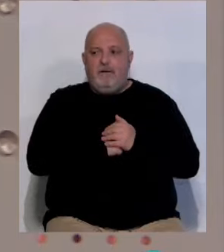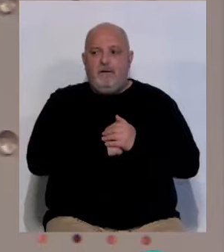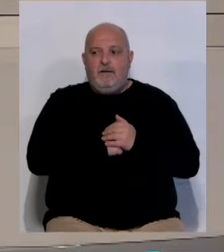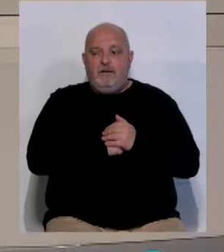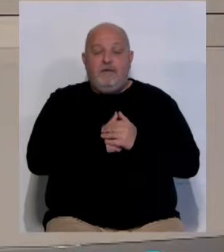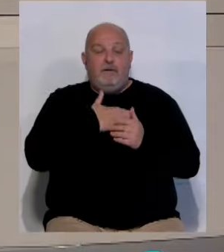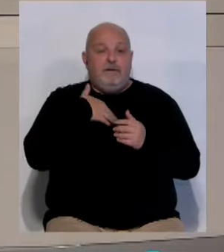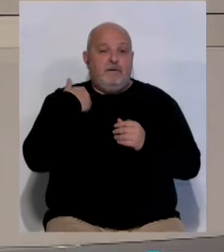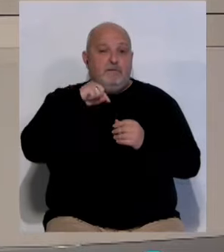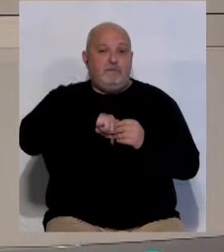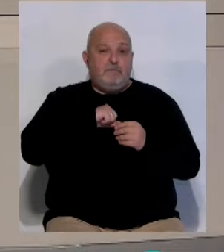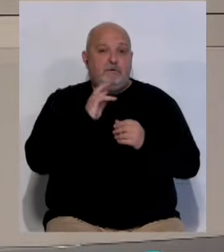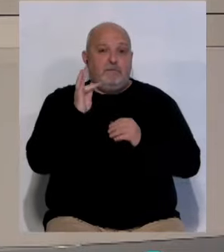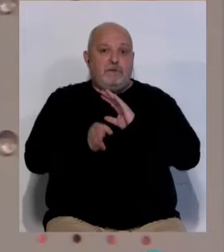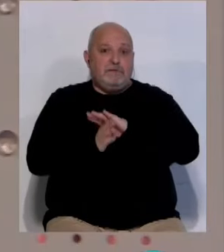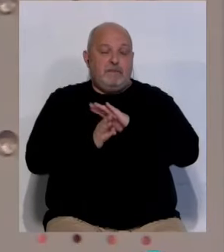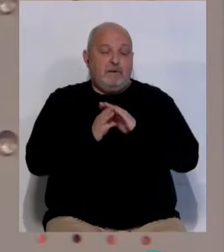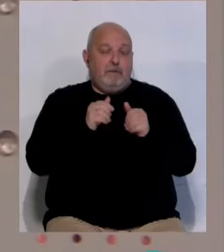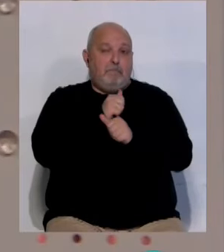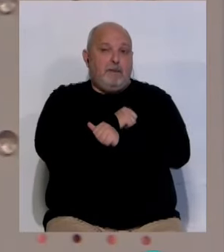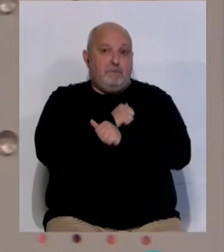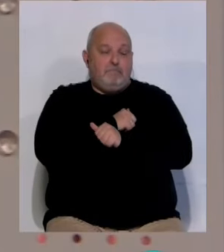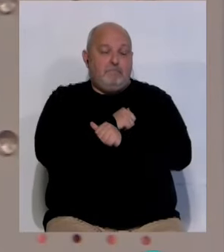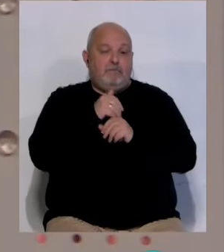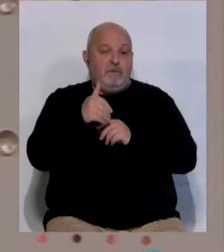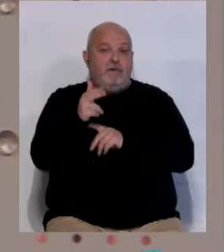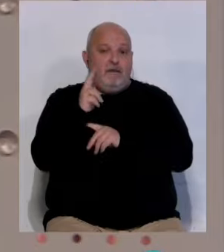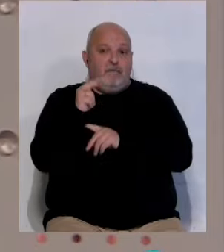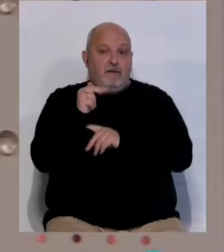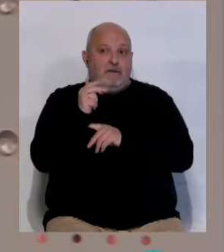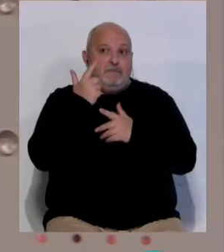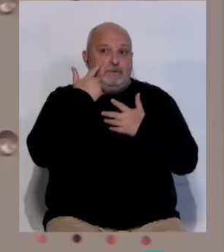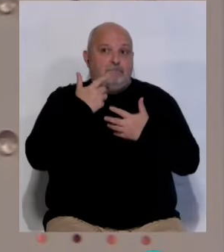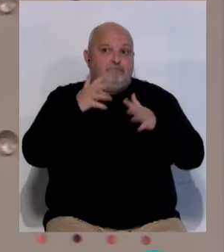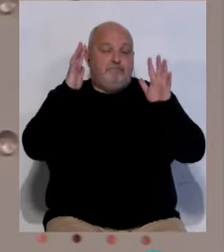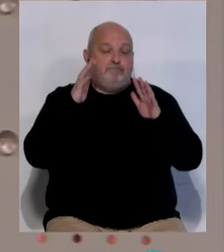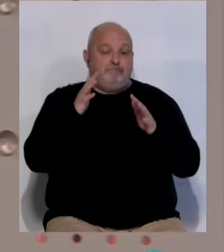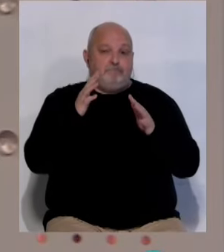quiero seguir siendo optimista vamos a pensar en el viernes a ver si por por fin logramos esa